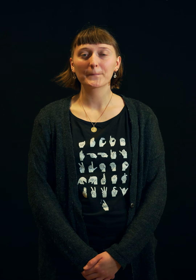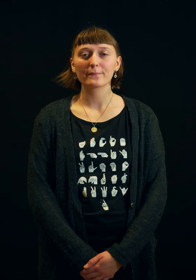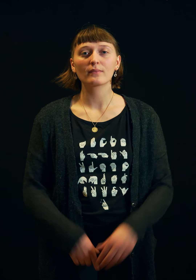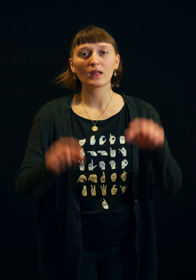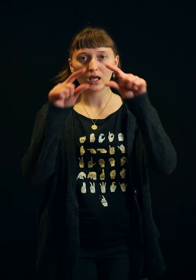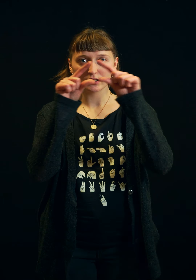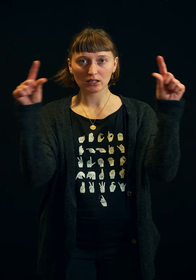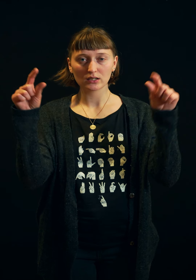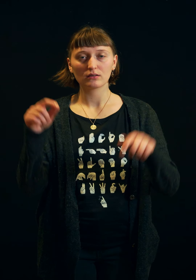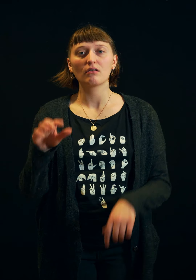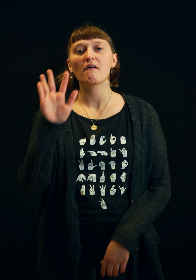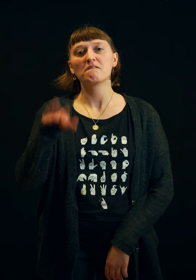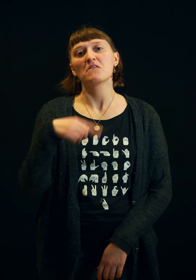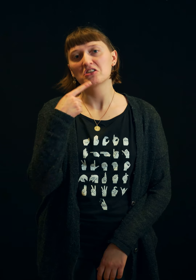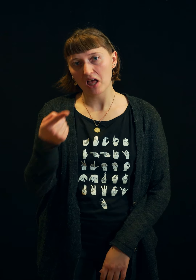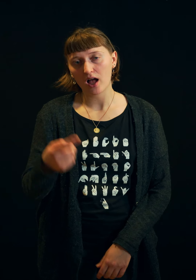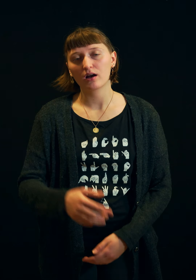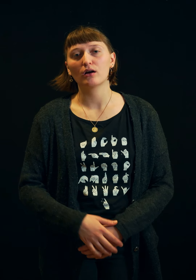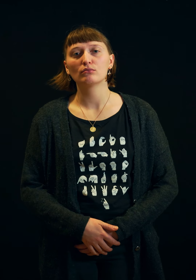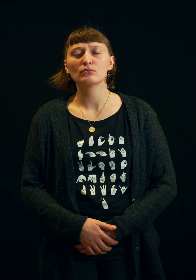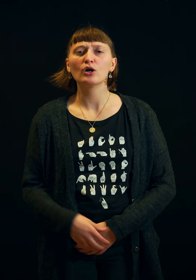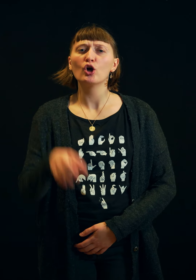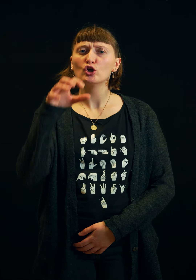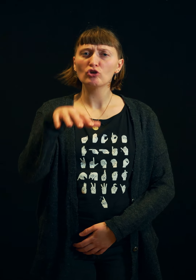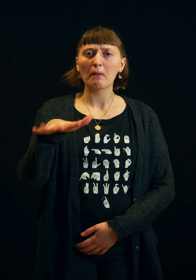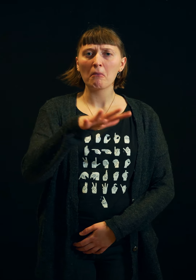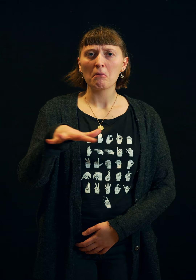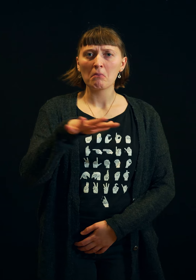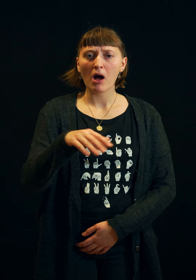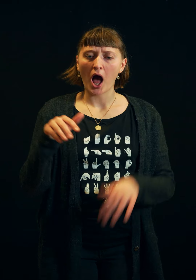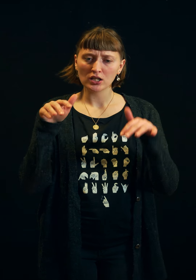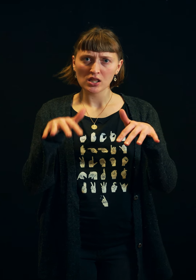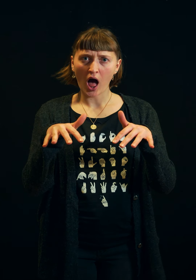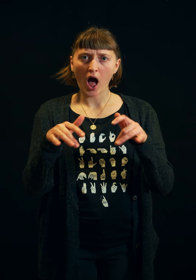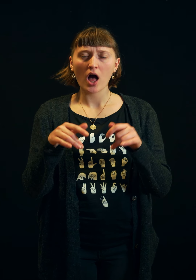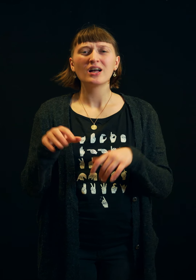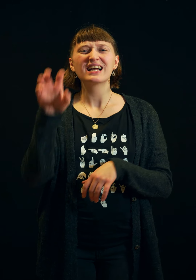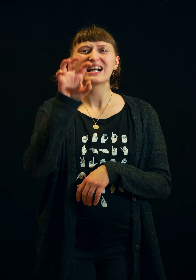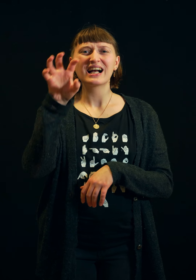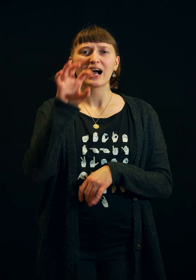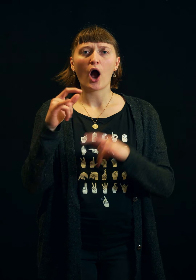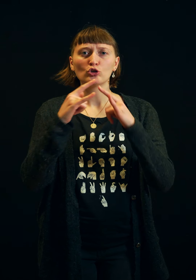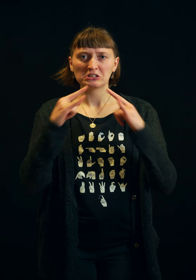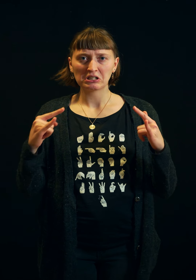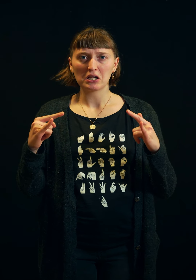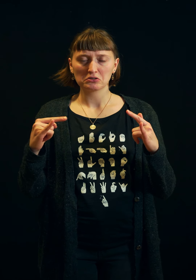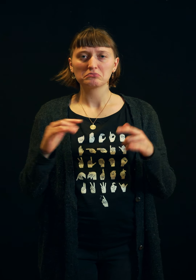Titel: Versager Im Stadtpark stand ein graues Zelt,